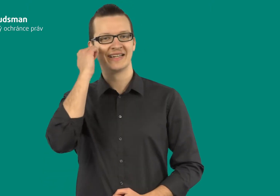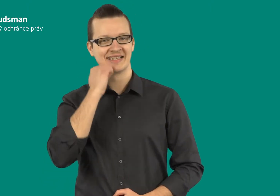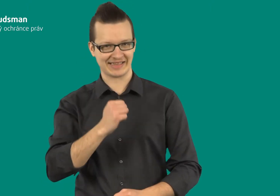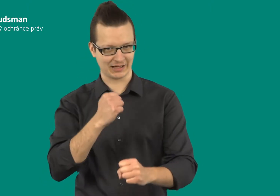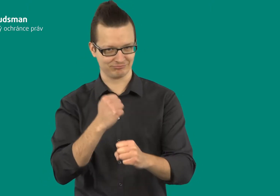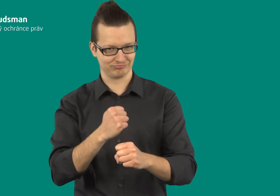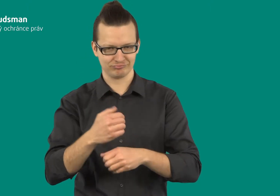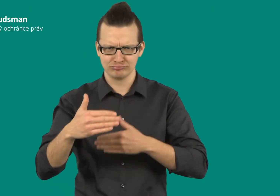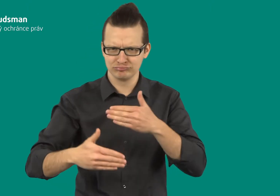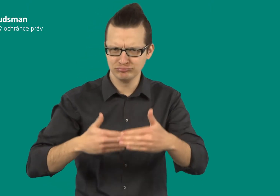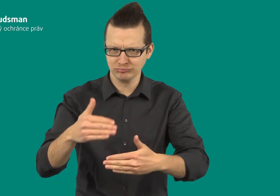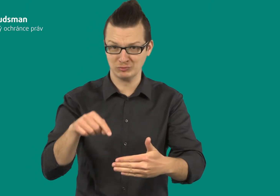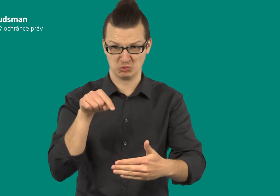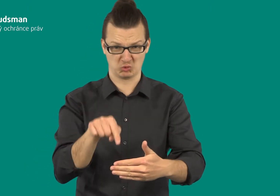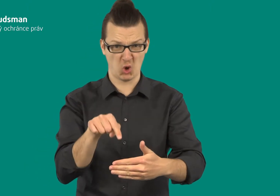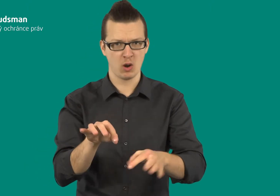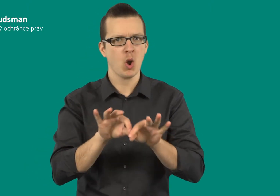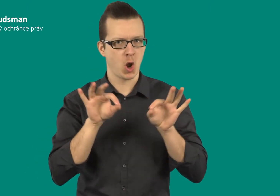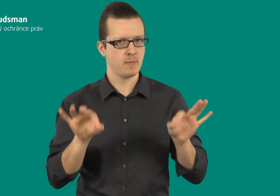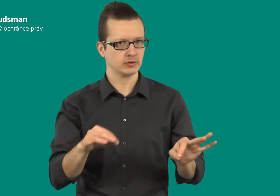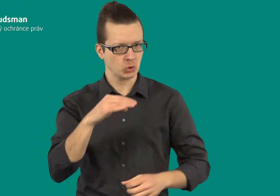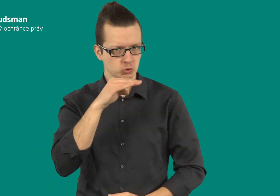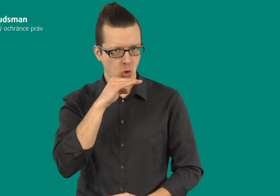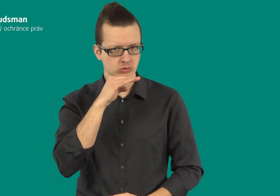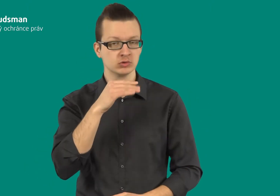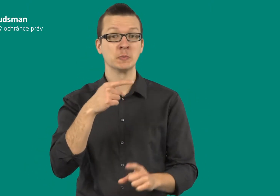Vážnější pracovní omezení a